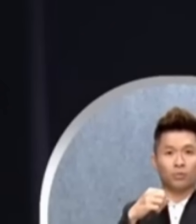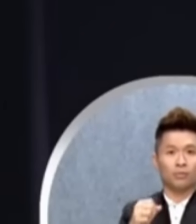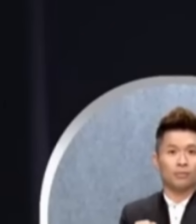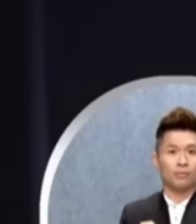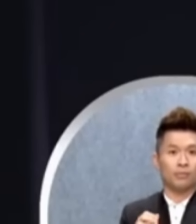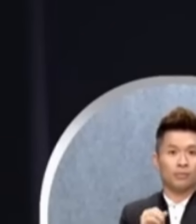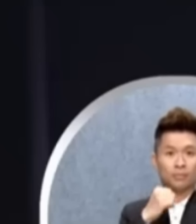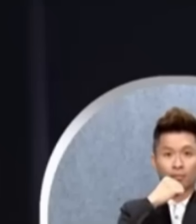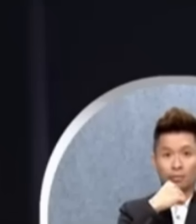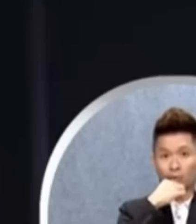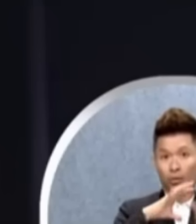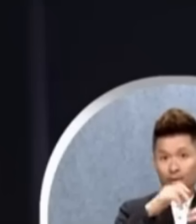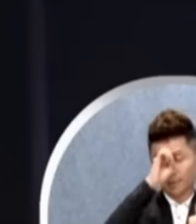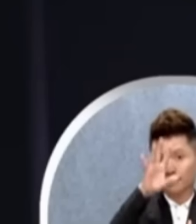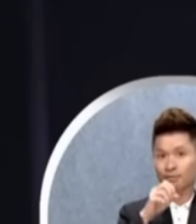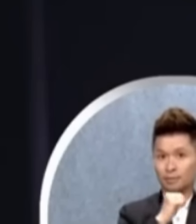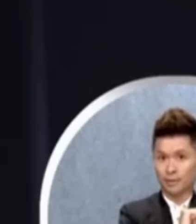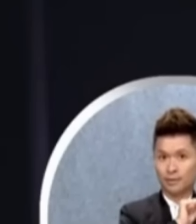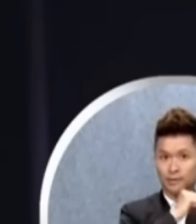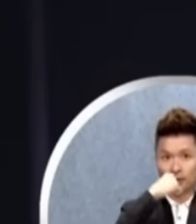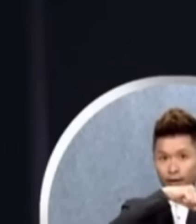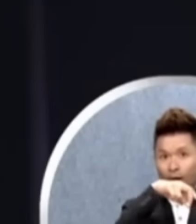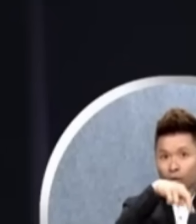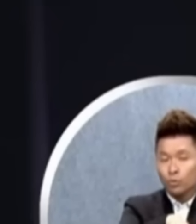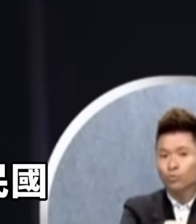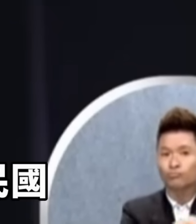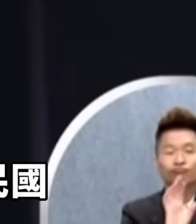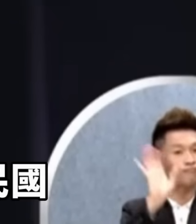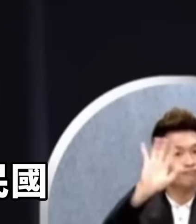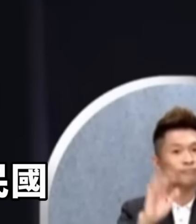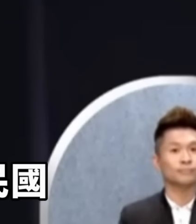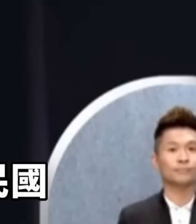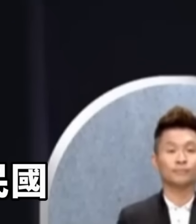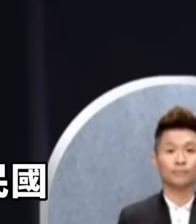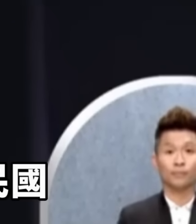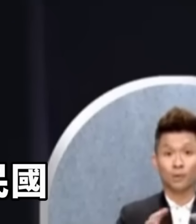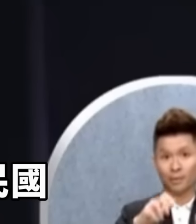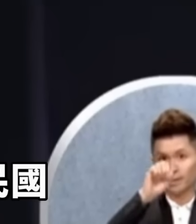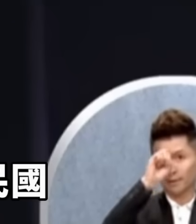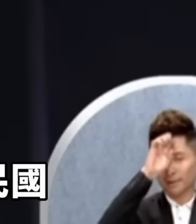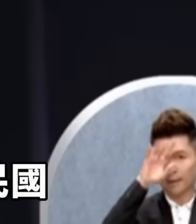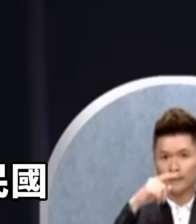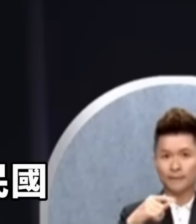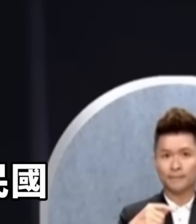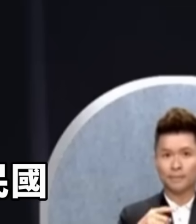國民黨愛臺灣 不支持臺獨 中國國民黨一定要強烈捍衛中華民國